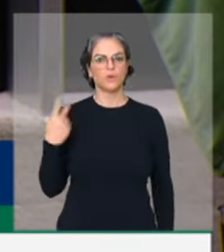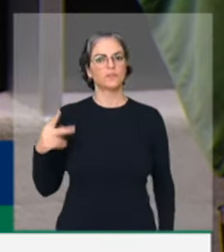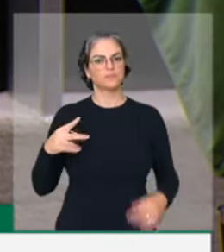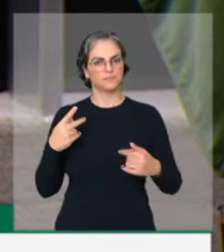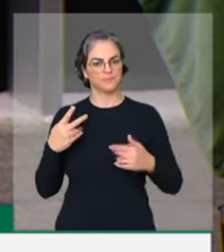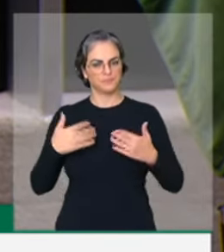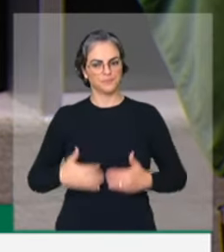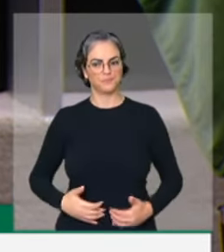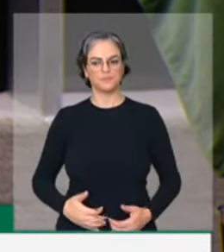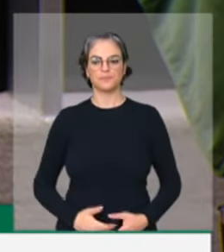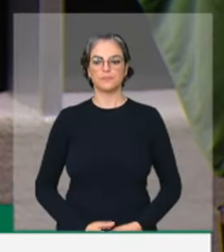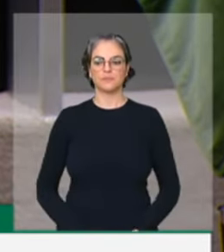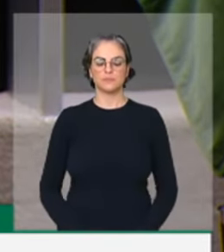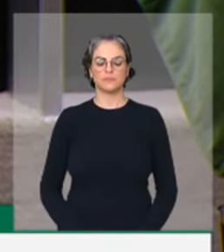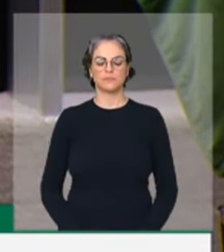PRESIDENTE, PEÇO O TEMPO DA